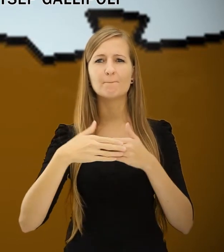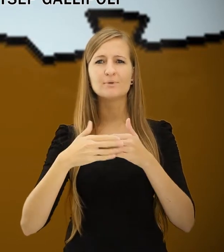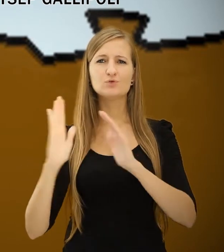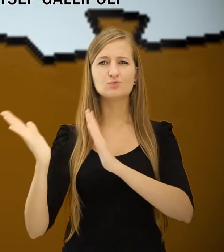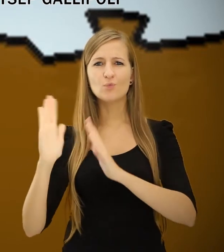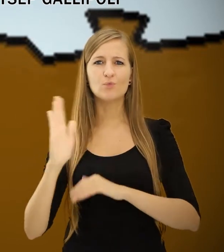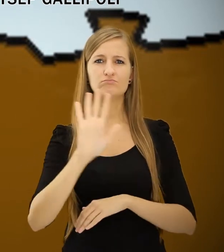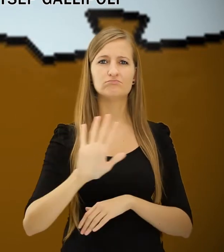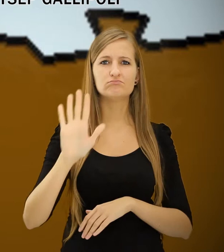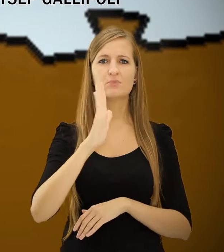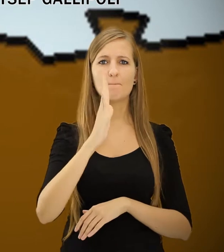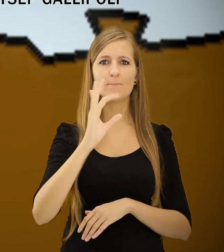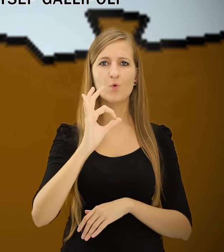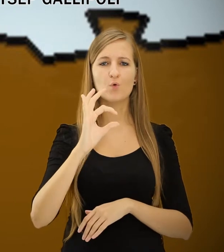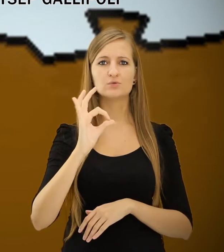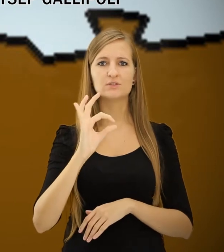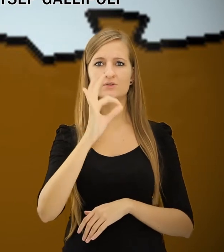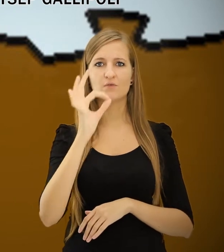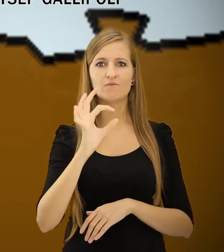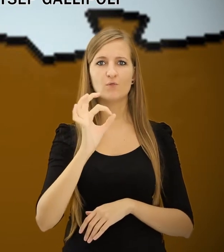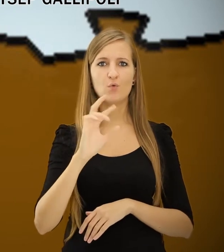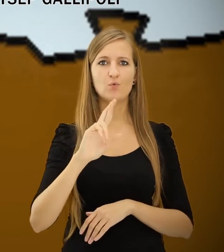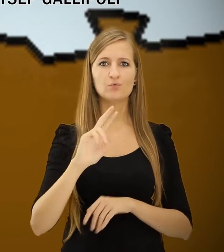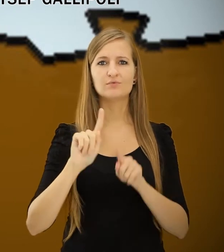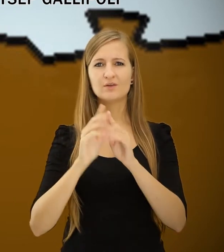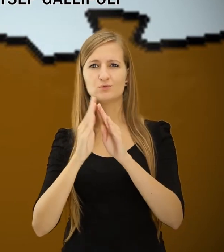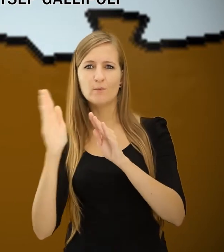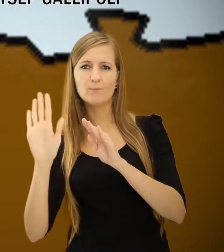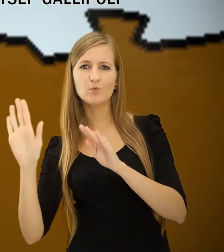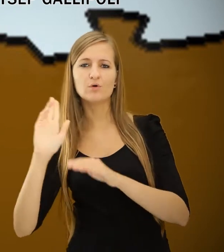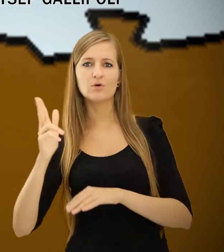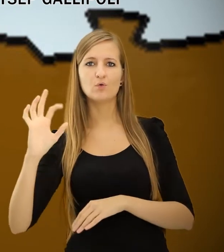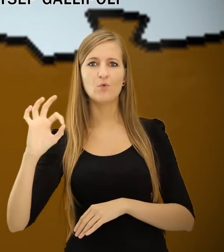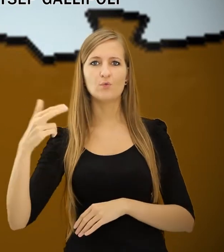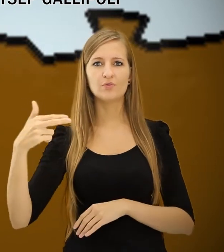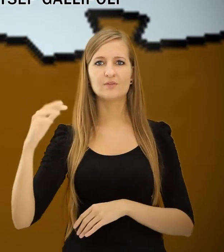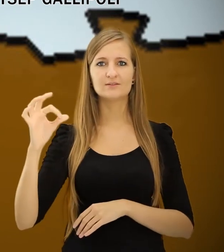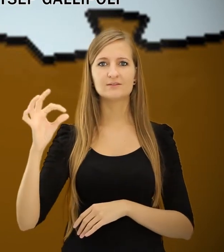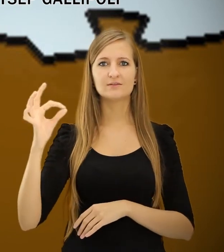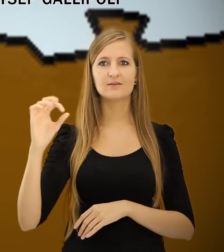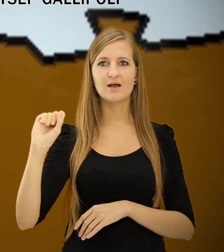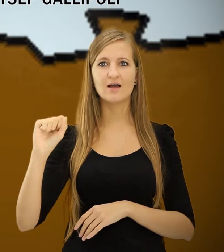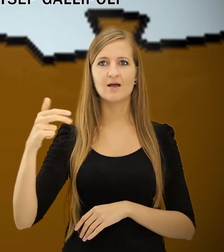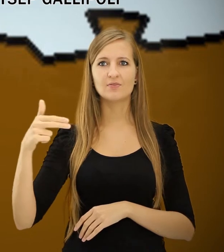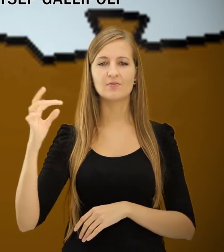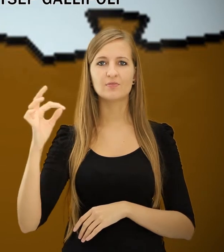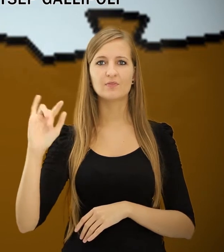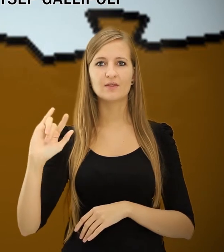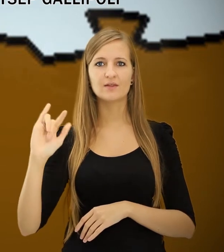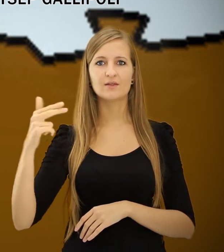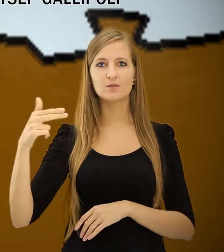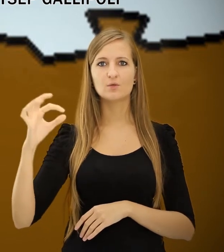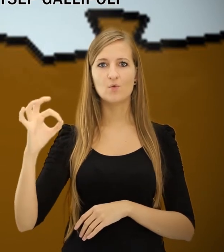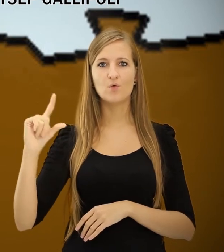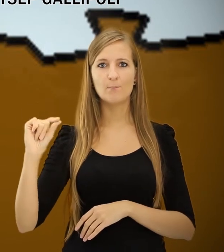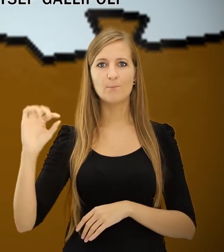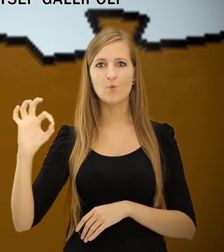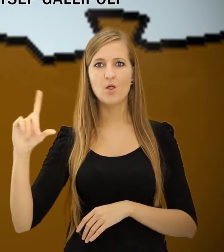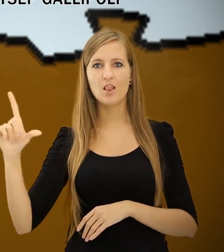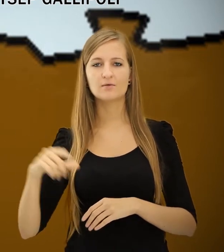to rejon na południe od Bosforu i Konstantynopola.